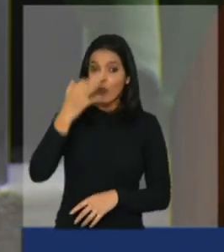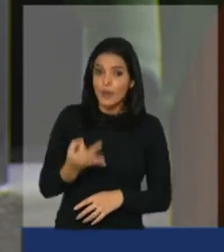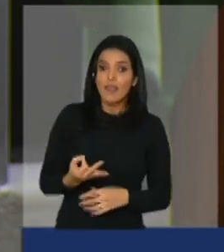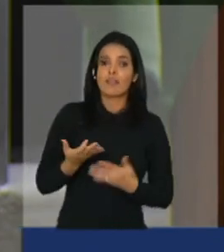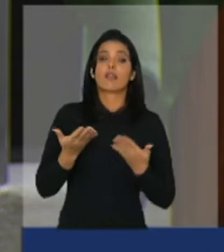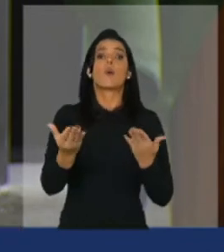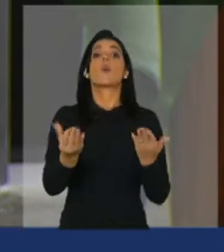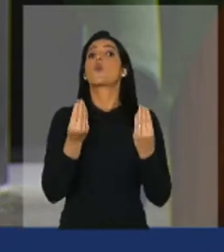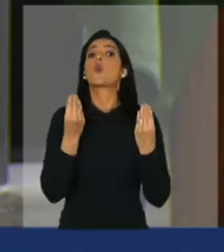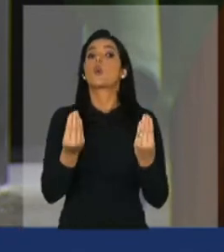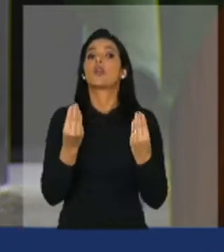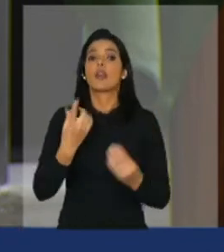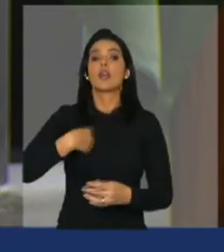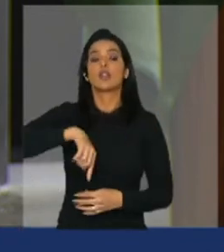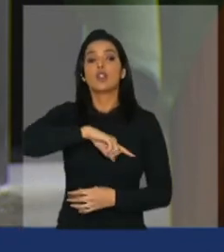S, É UMA TENTATIVA DE TIRAR DO CENTRO DO DEBATE, OS